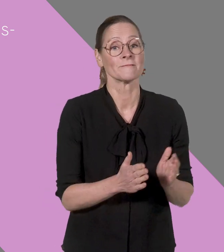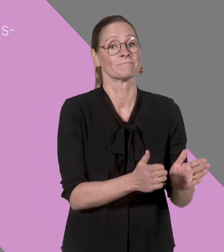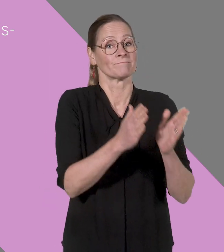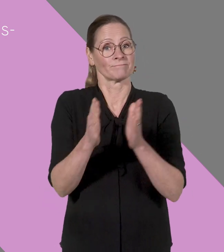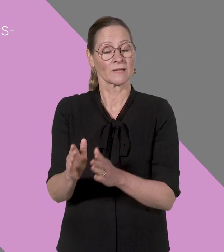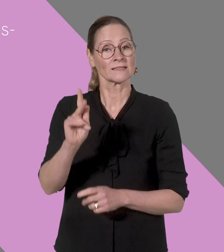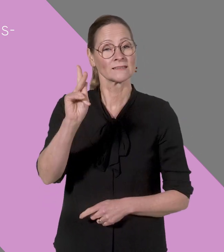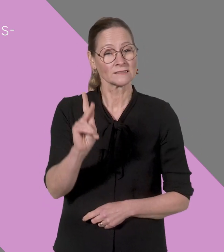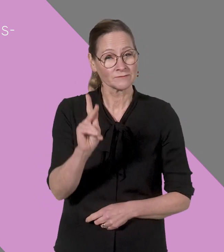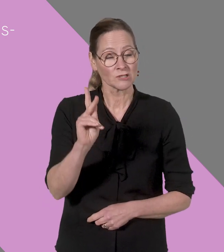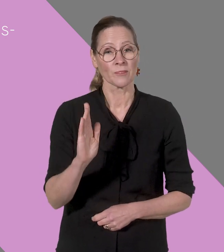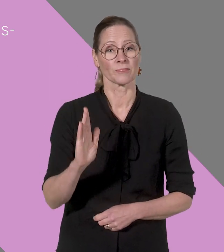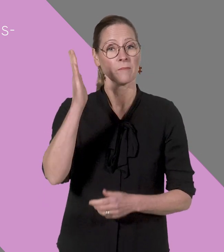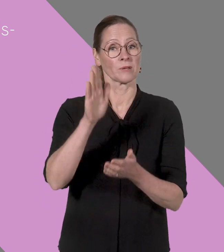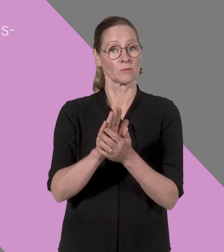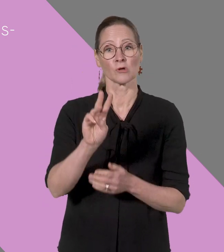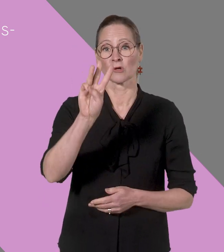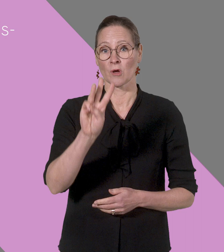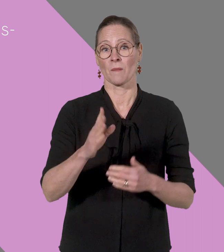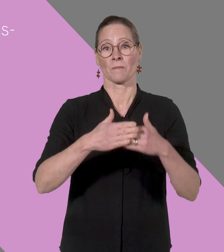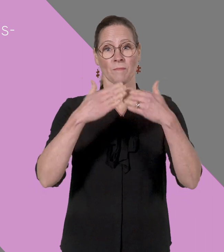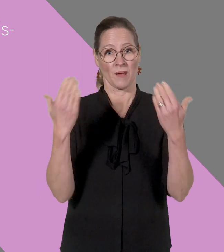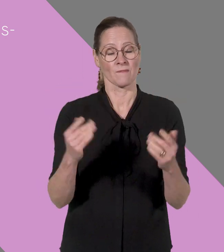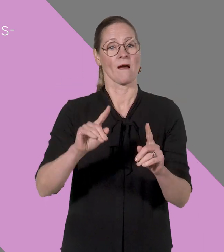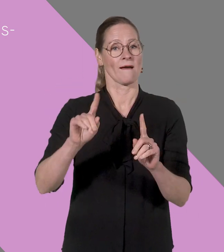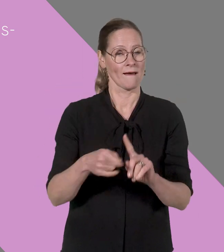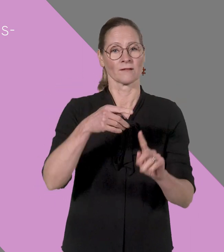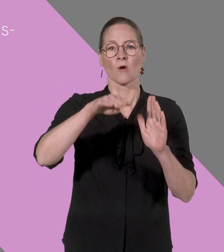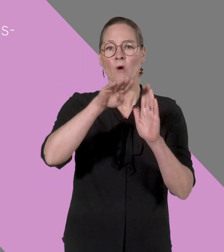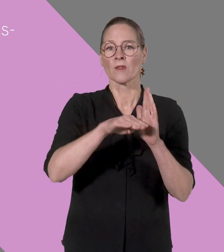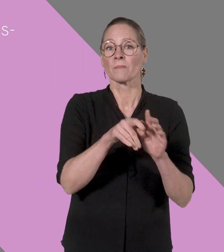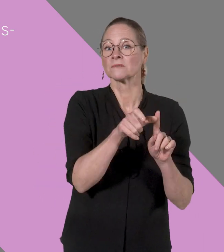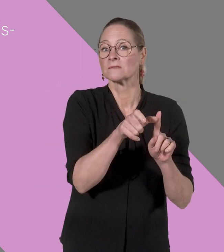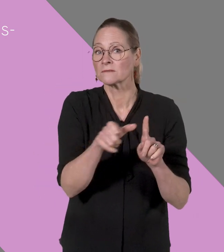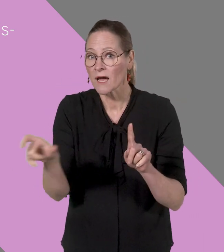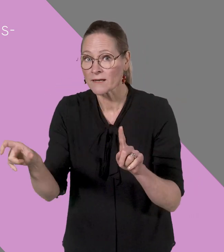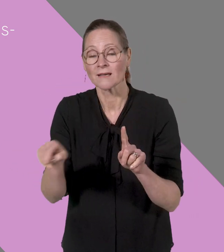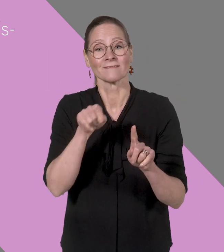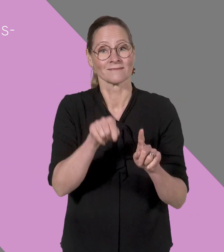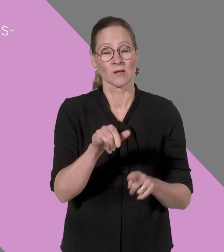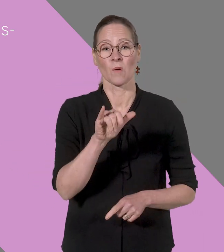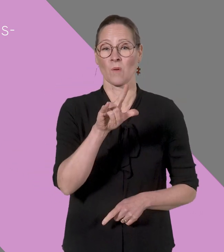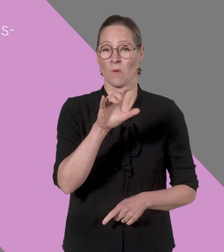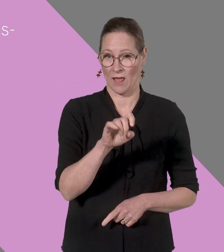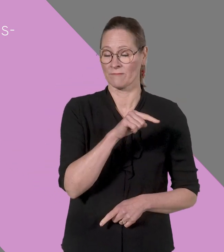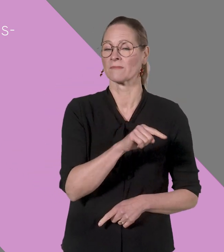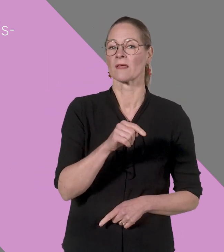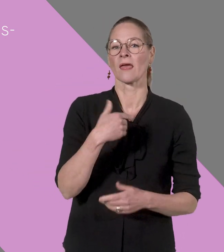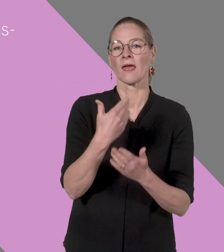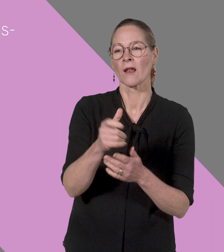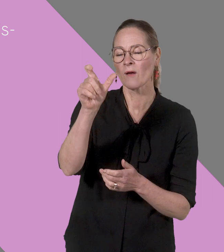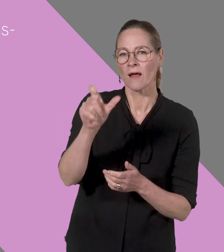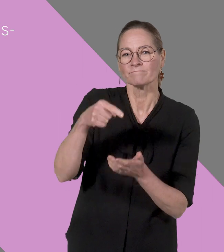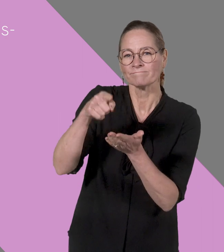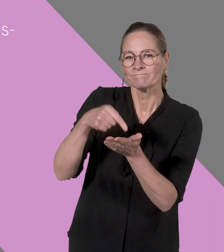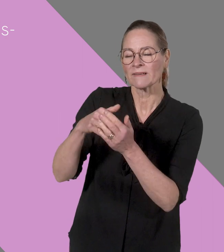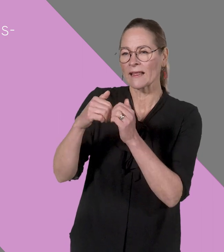Keskiviikkona 3.1. alkaa ohjelmien sarja, jossa Yle tenttaa ehdokkaat -